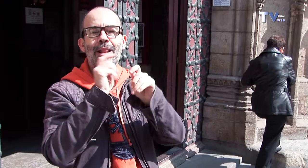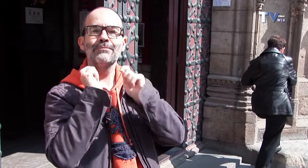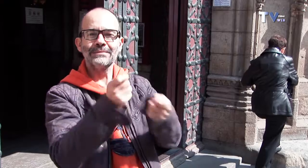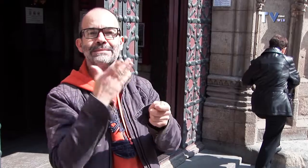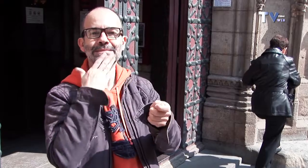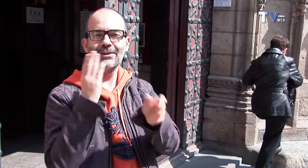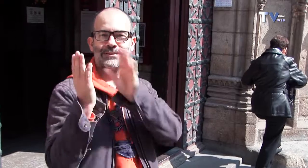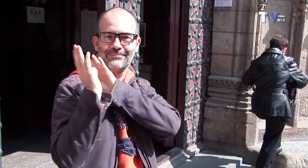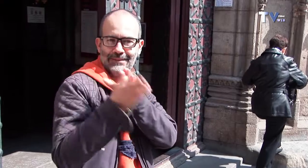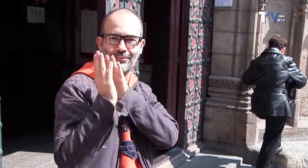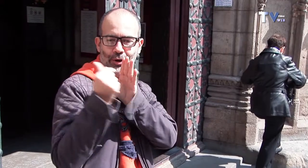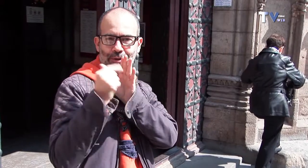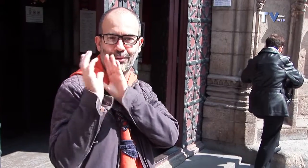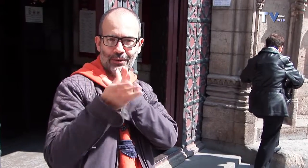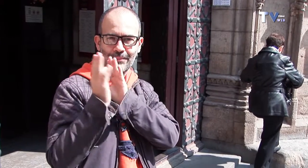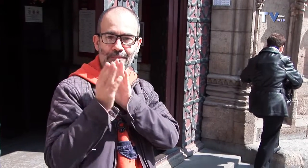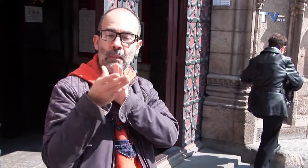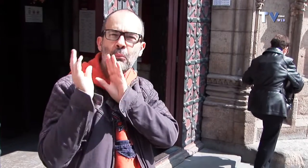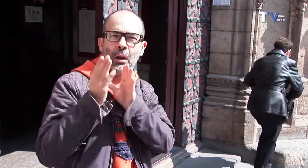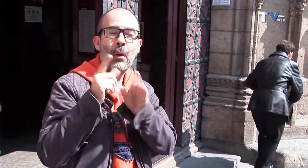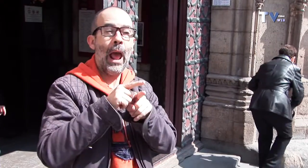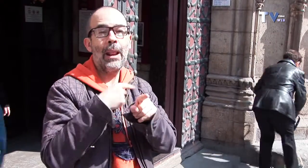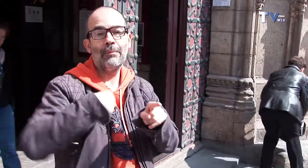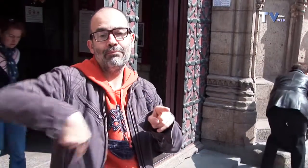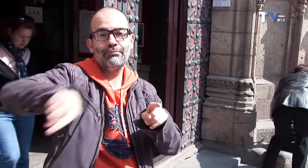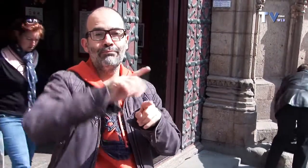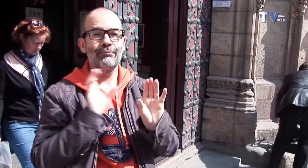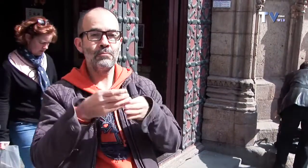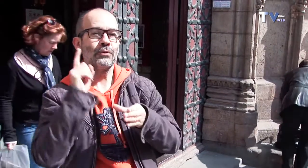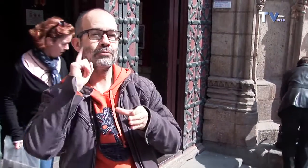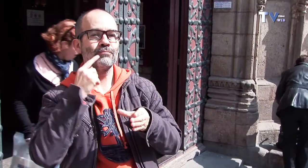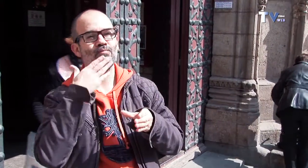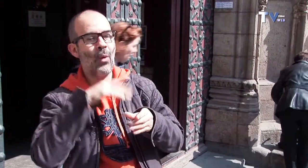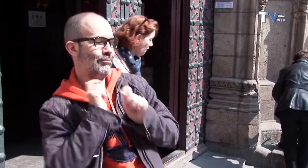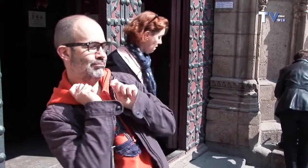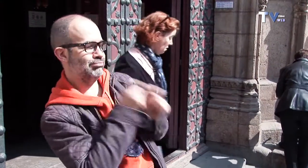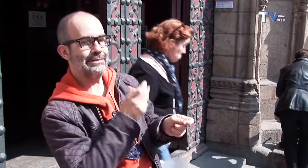De aquí viene este signo. Pero este signo no lo ha puesto la comunidad sorda